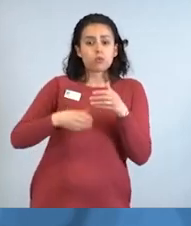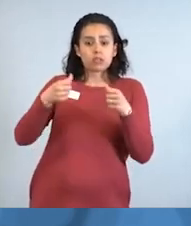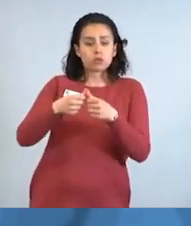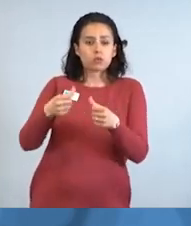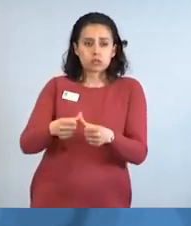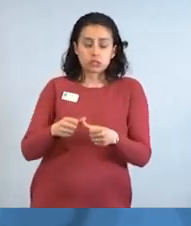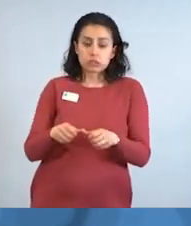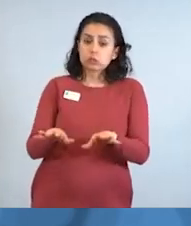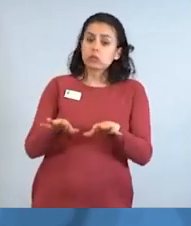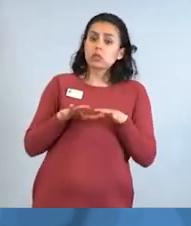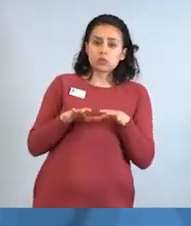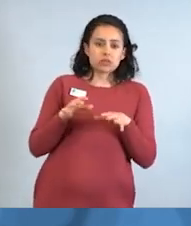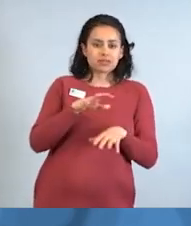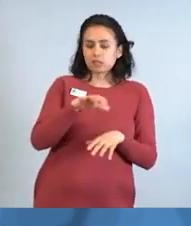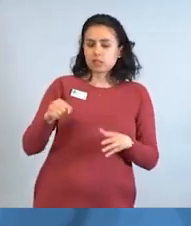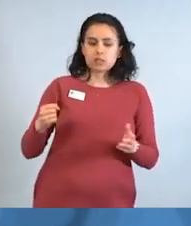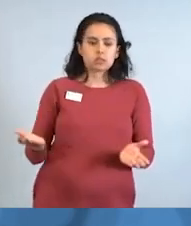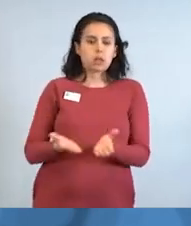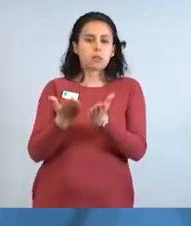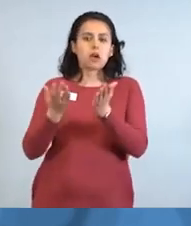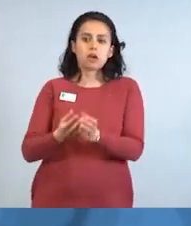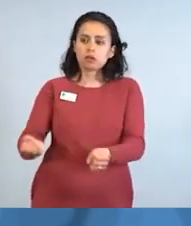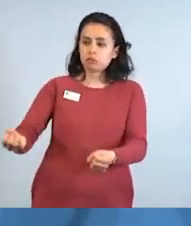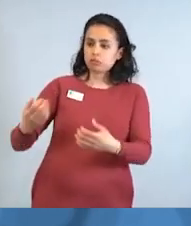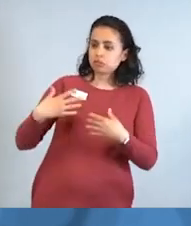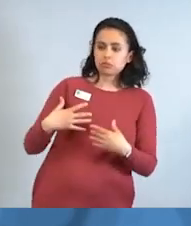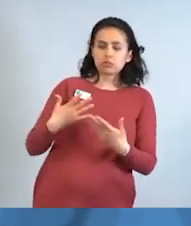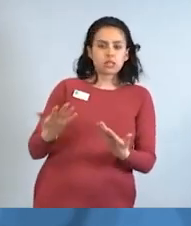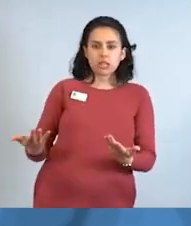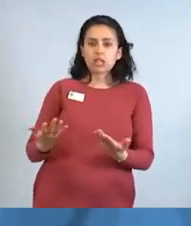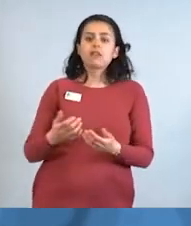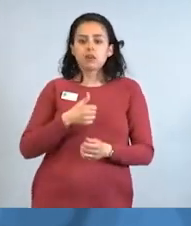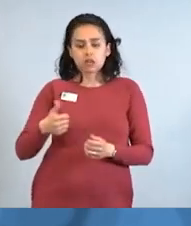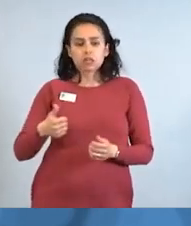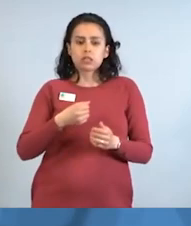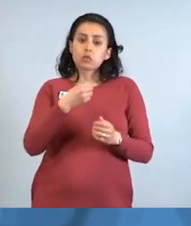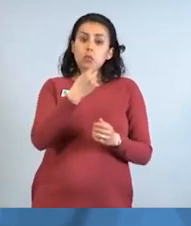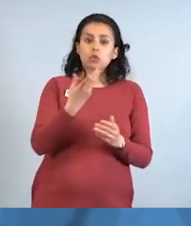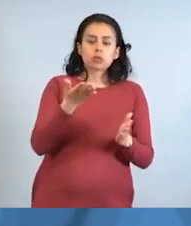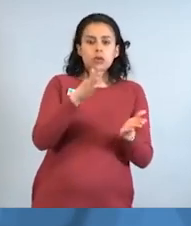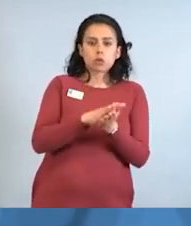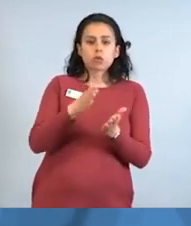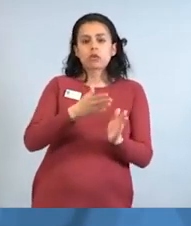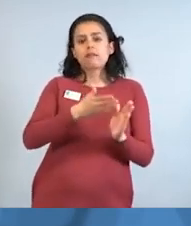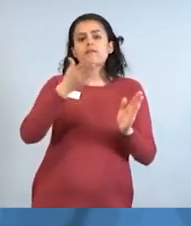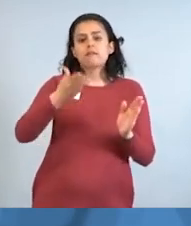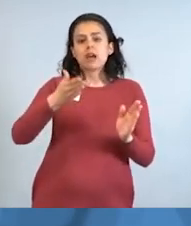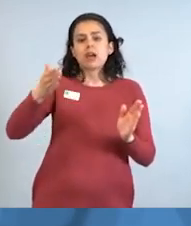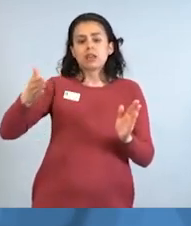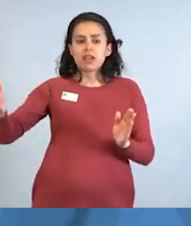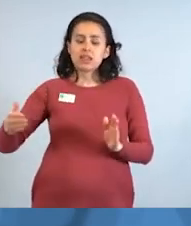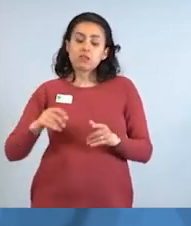että ne eivät tulleetkaan yhtä aikaa,vaan muutaman kuukauden välein. Lapsiohjelma saattaa mennä samalla tavalla.